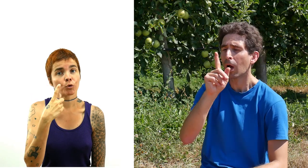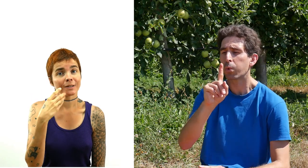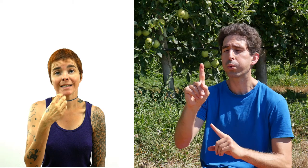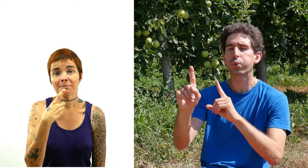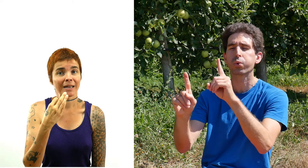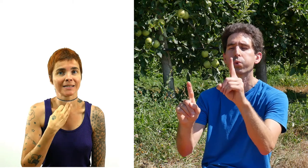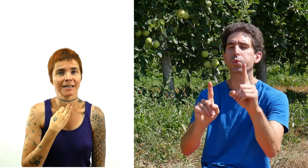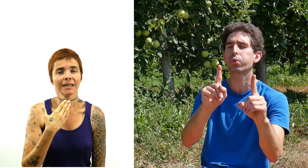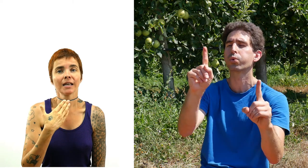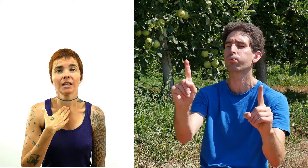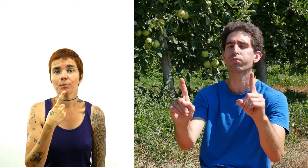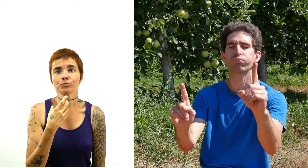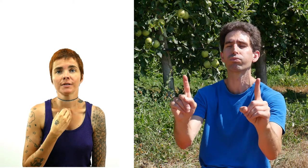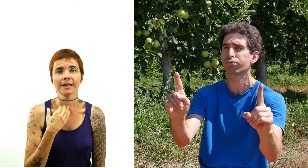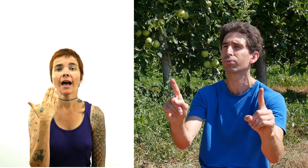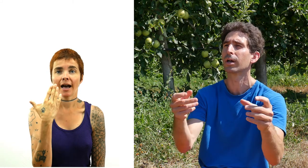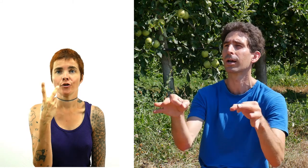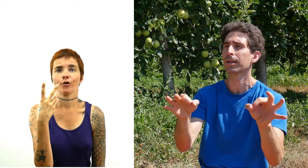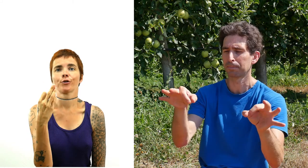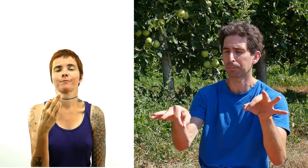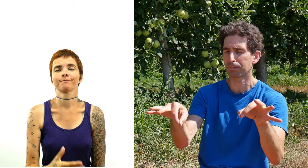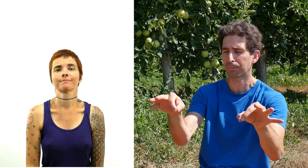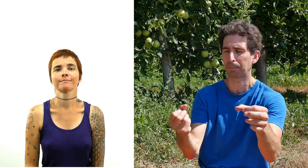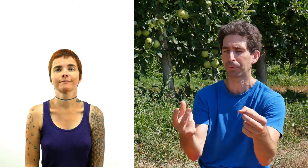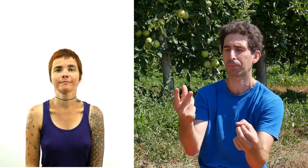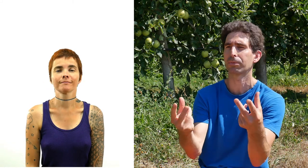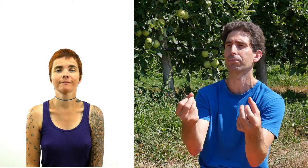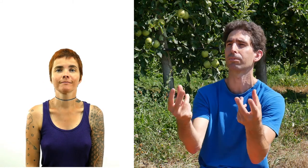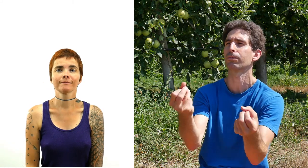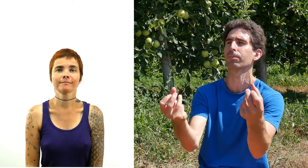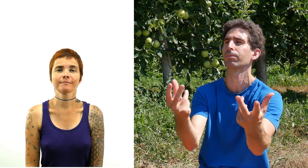pour se disperser et pousser ailleurs.